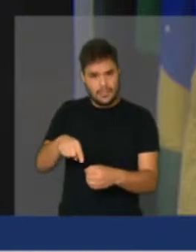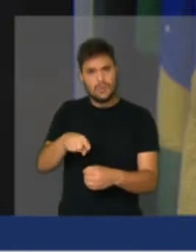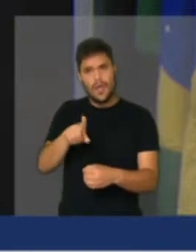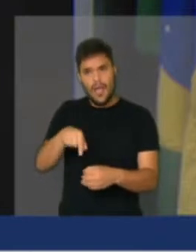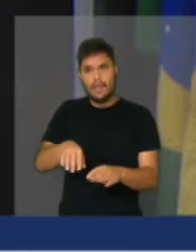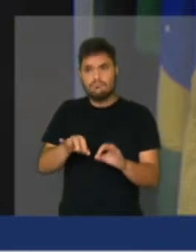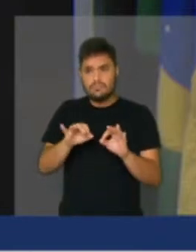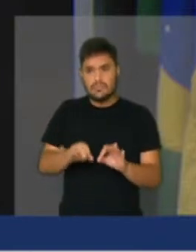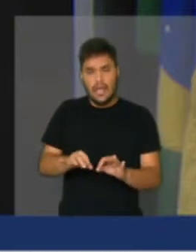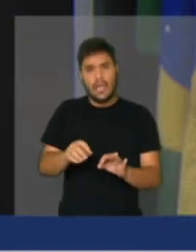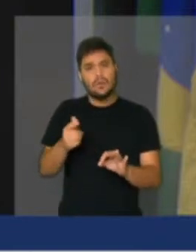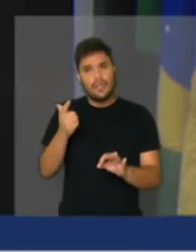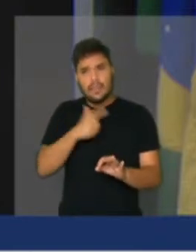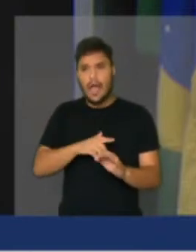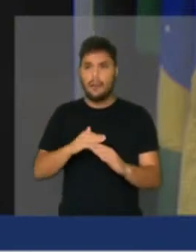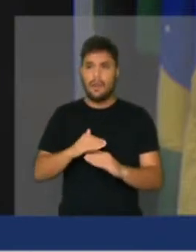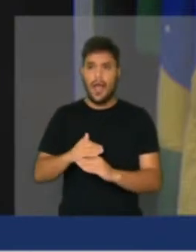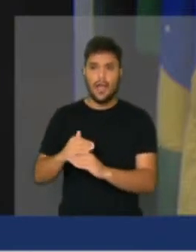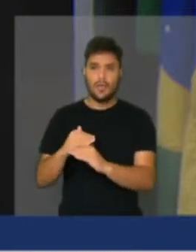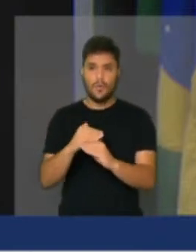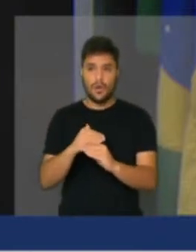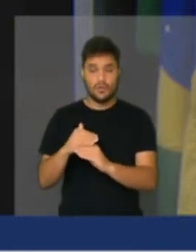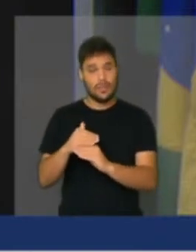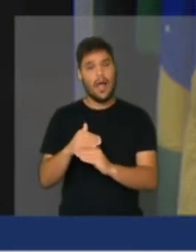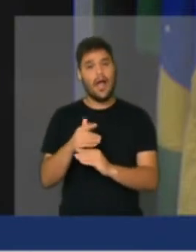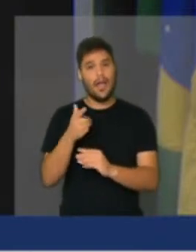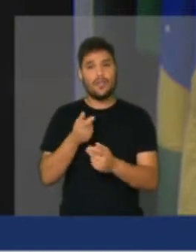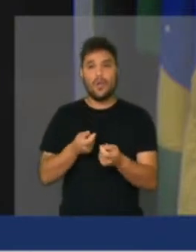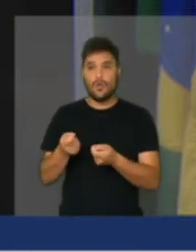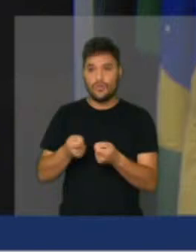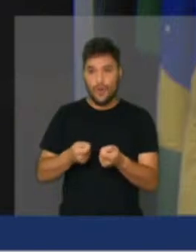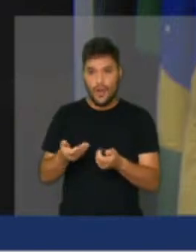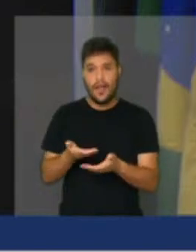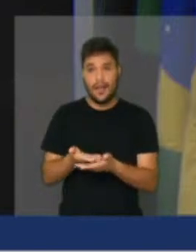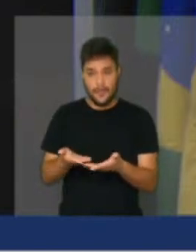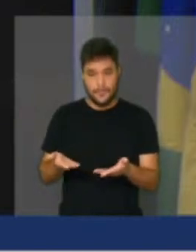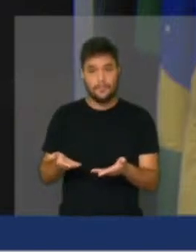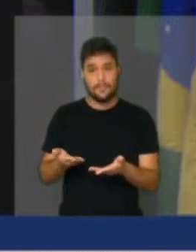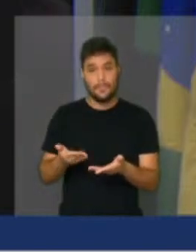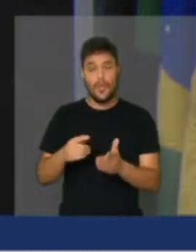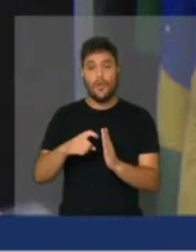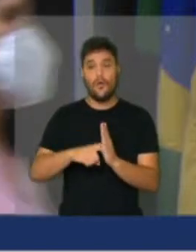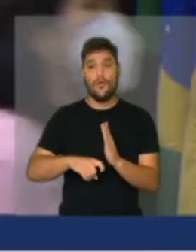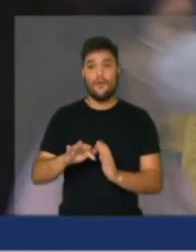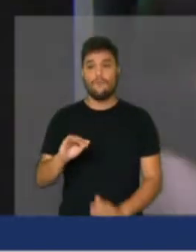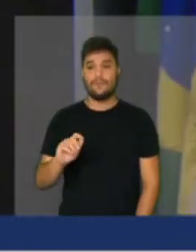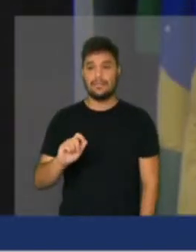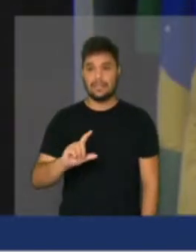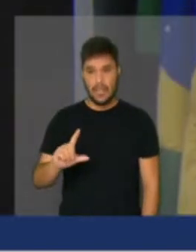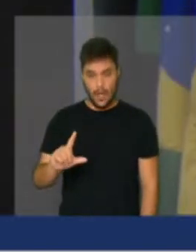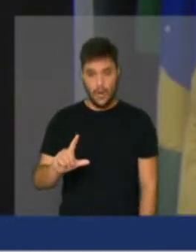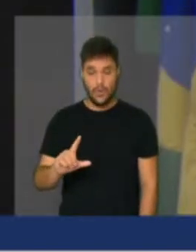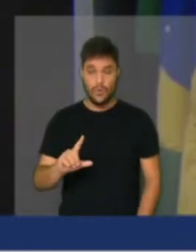FUNCIONA COMO EFICIENTE REPASSES EQUALIZADORES E ESTABILIZO DORES DO PONTO DE VISTA FISCAL, AO ATENUAREM O